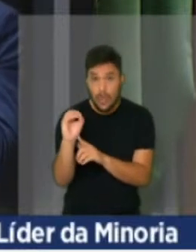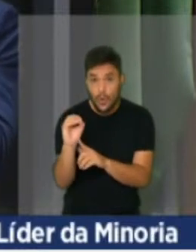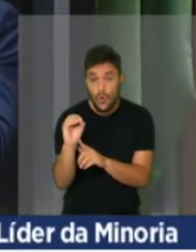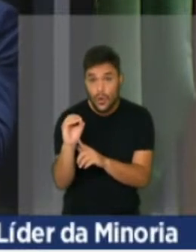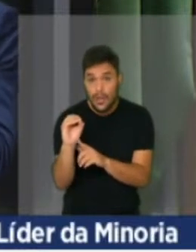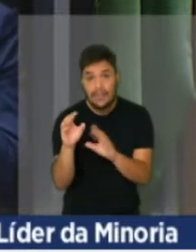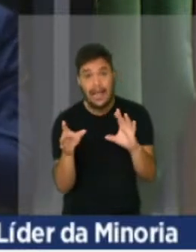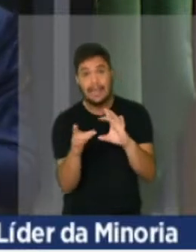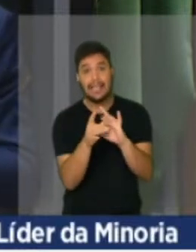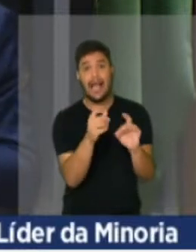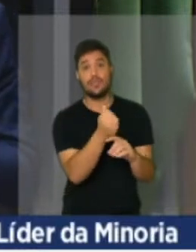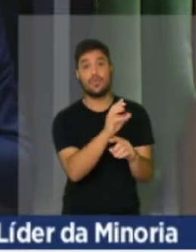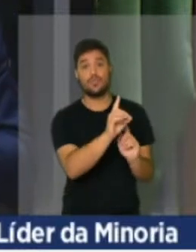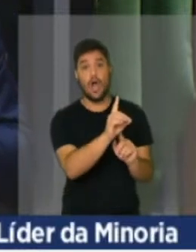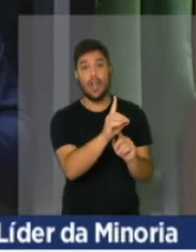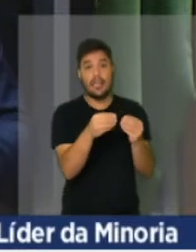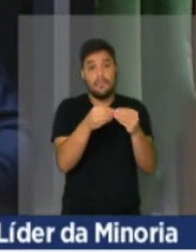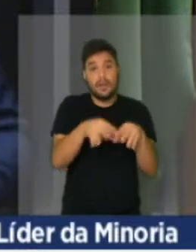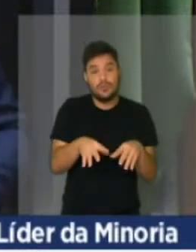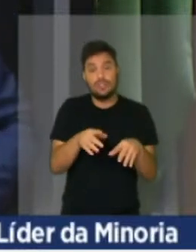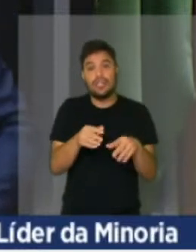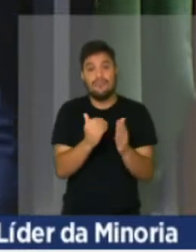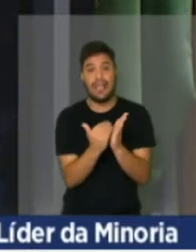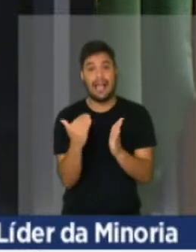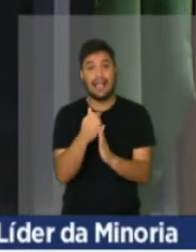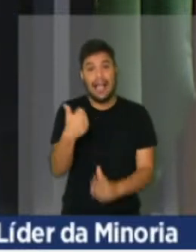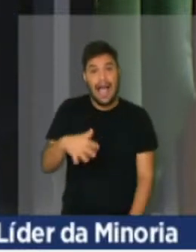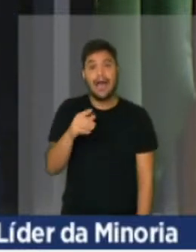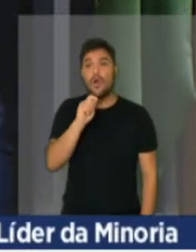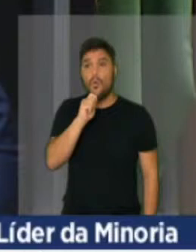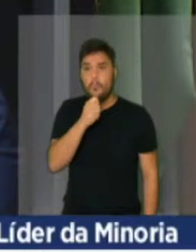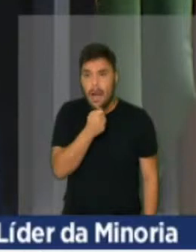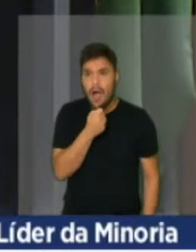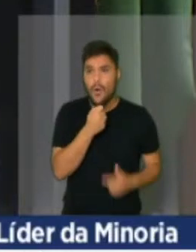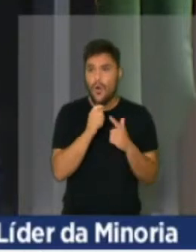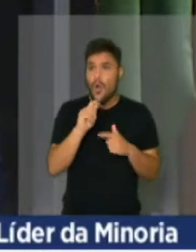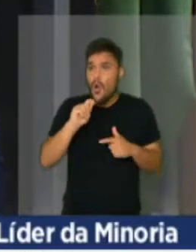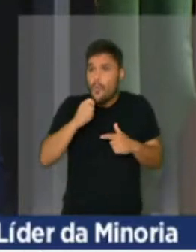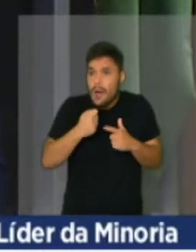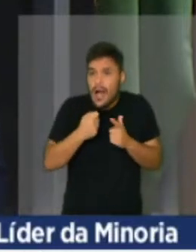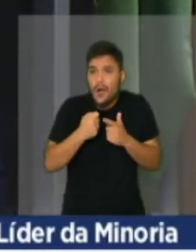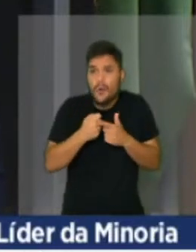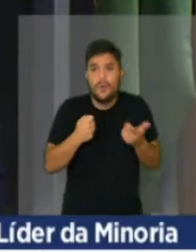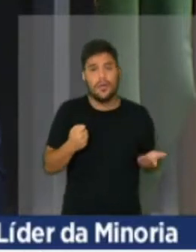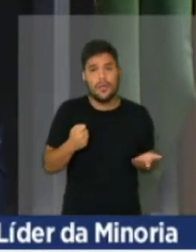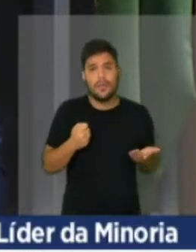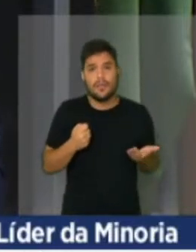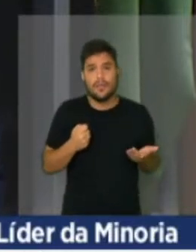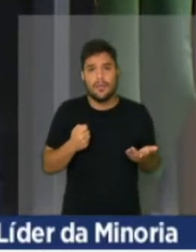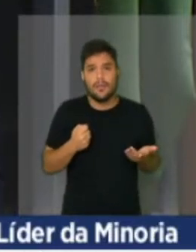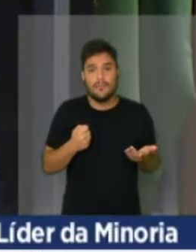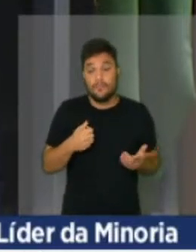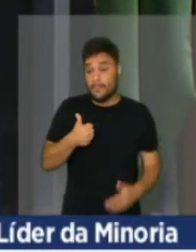QUE AFETA O PREÇO DO PÃ O. ESTOU FALANDO DE PÃ O. NÓS TEMOS 19 MILHÕES DE FAMINTOS NO BRASIL. 19 MILHÕES DE FAMINTOS. NÓS TEMOS 14